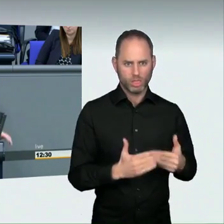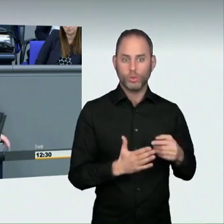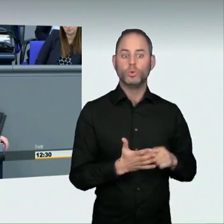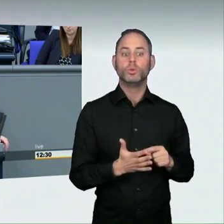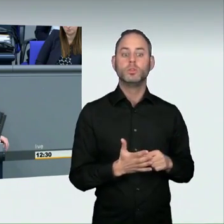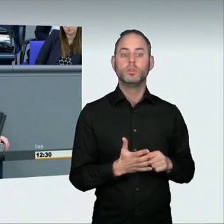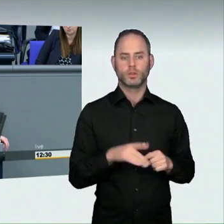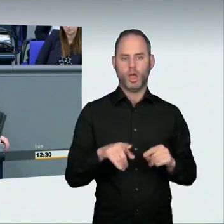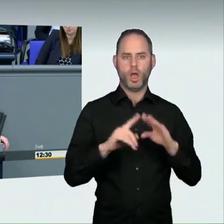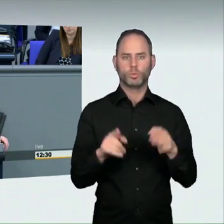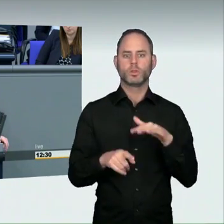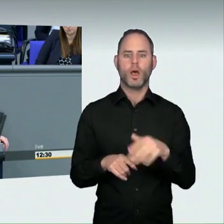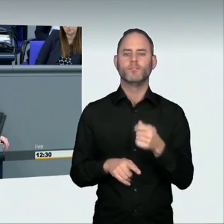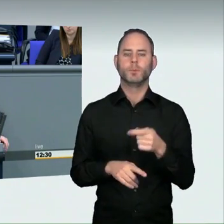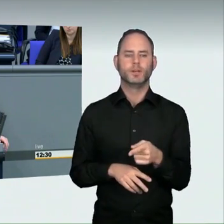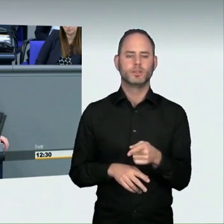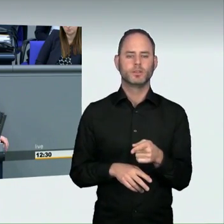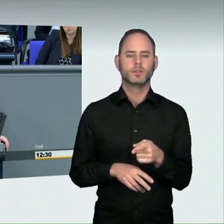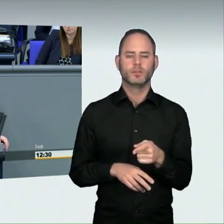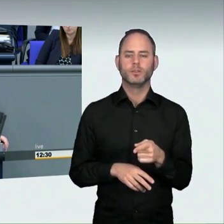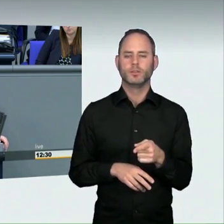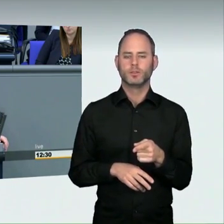Man spricht häufig von „Investoren“, aber es gibt